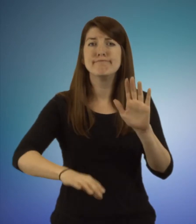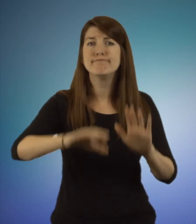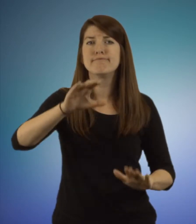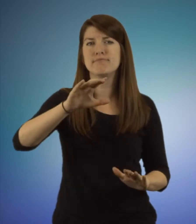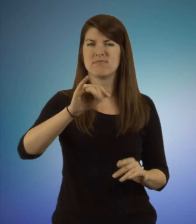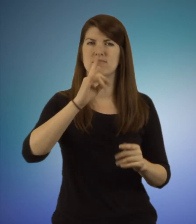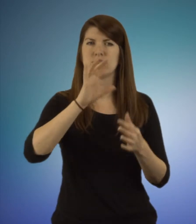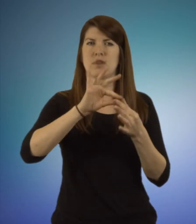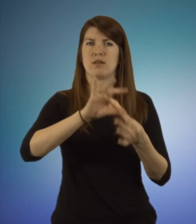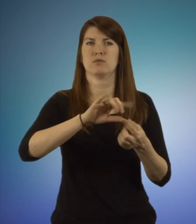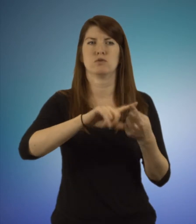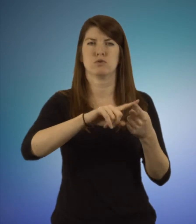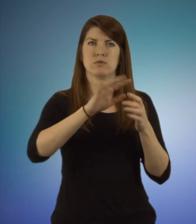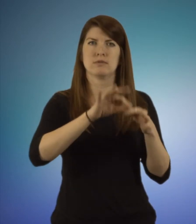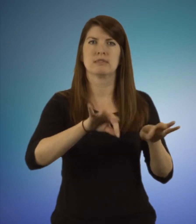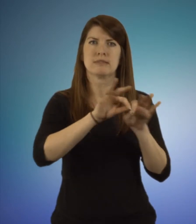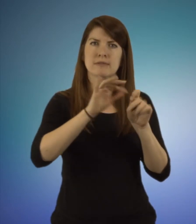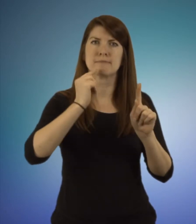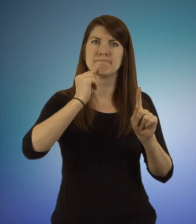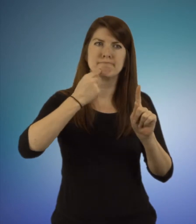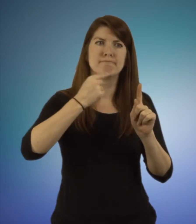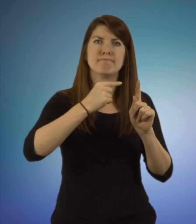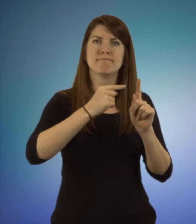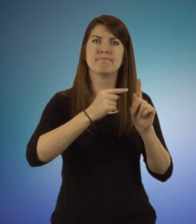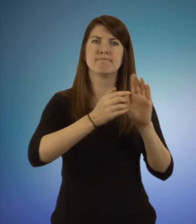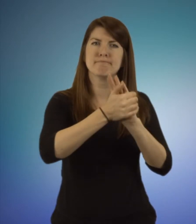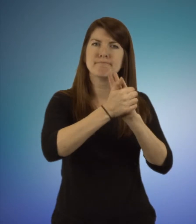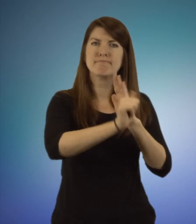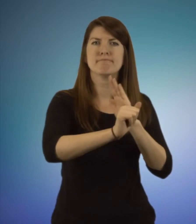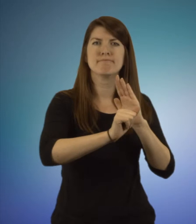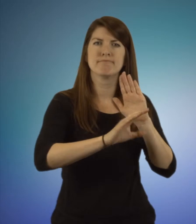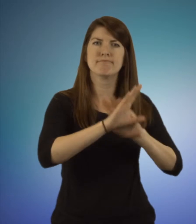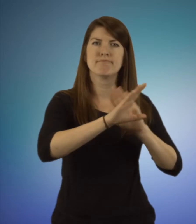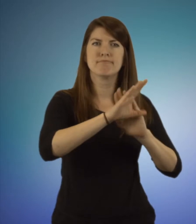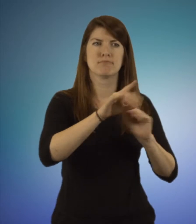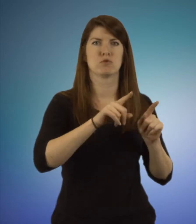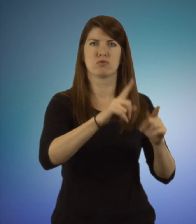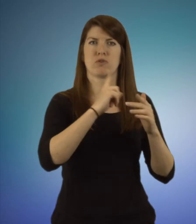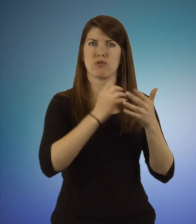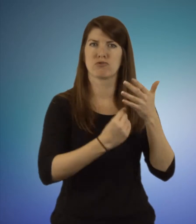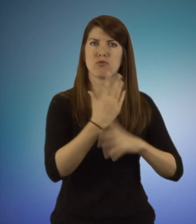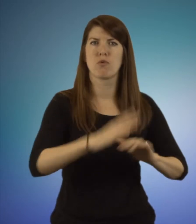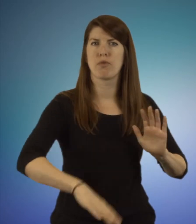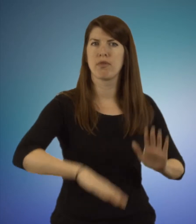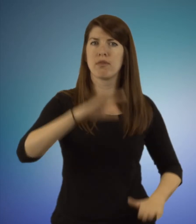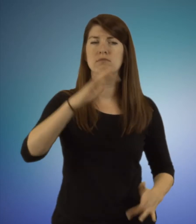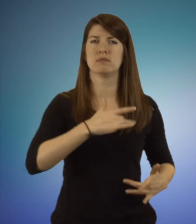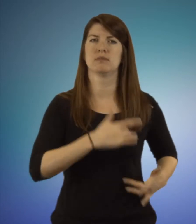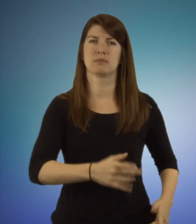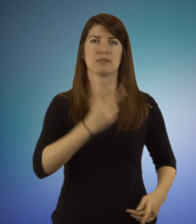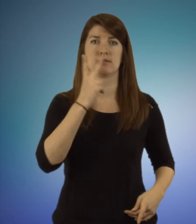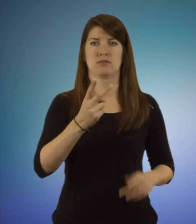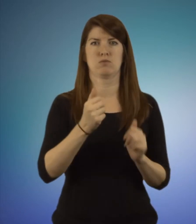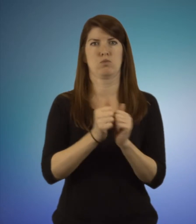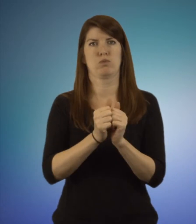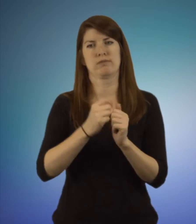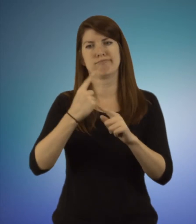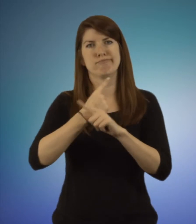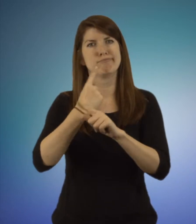los hitos importantes en el desarrollo o el crecimiento de un niño que normalmente vemos en